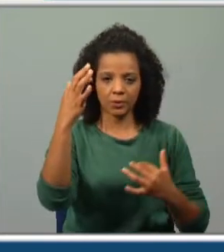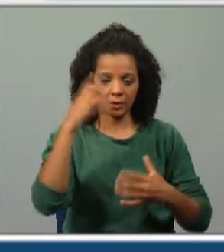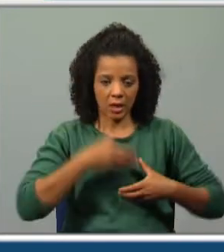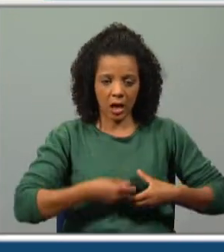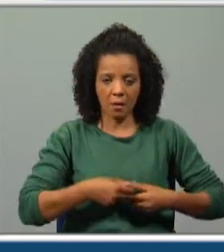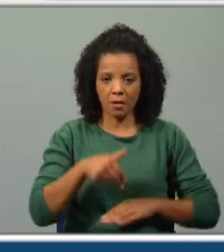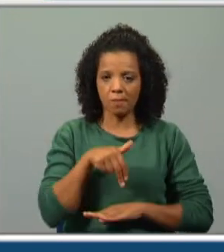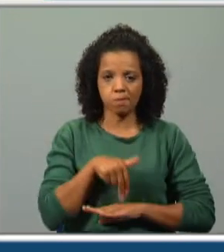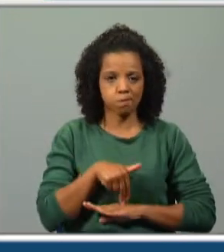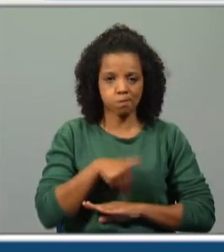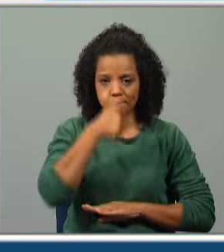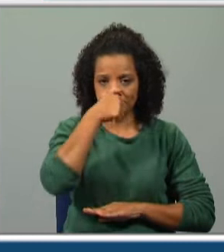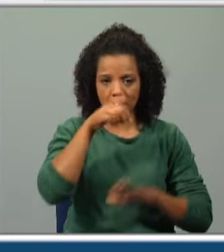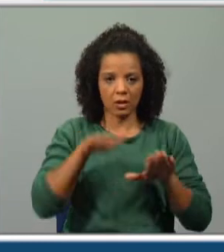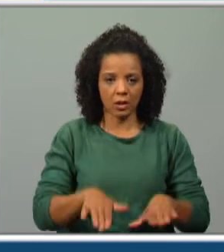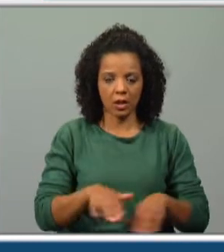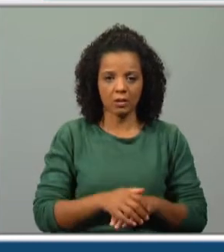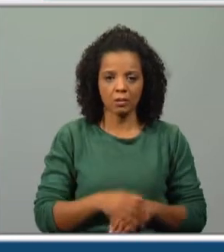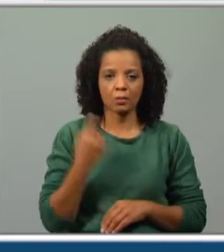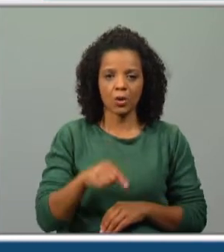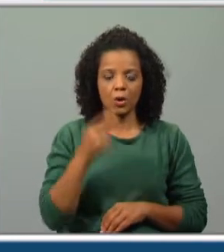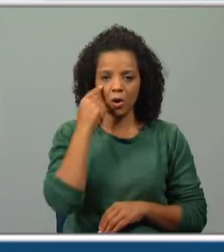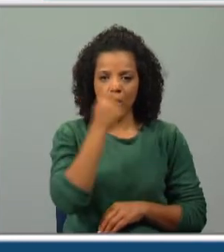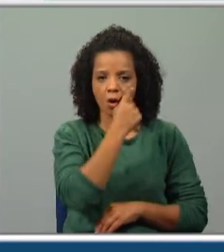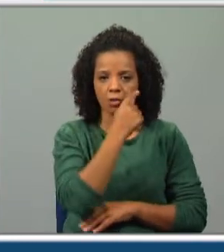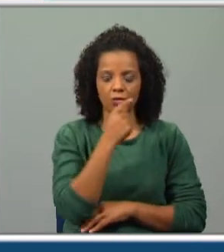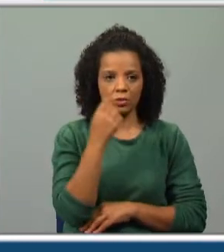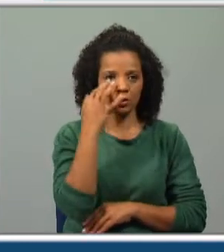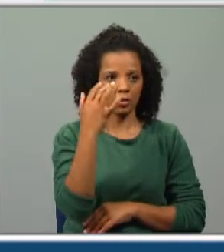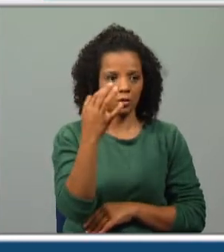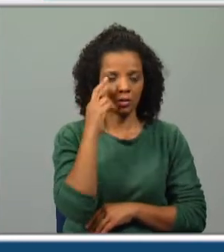movia apenas os teus olhos brilhantes e secos 感動只是你的眼睛又亮又乾